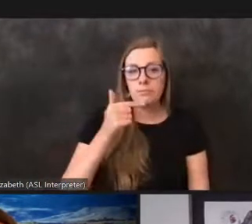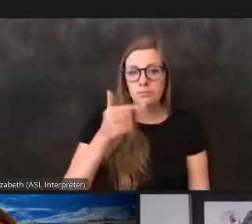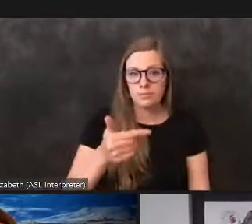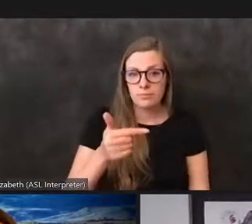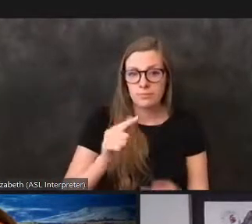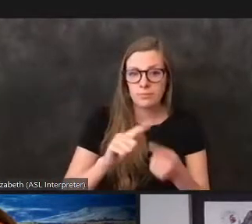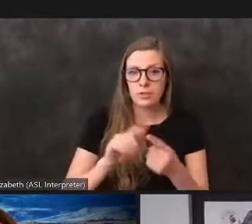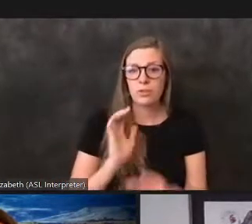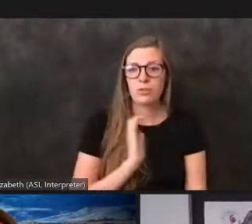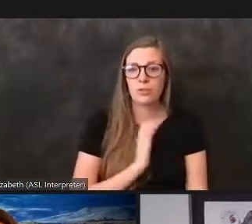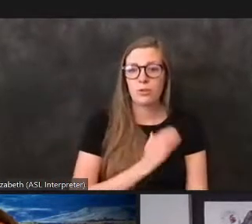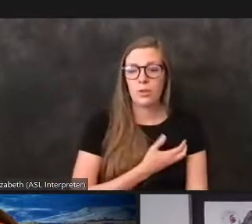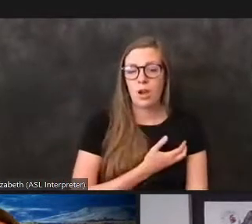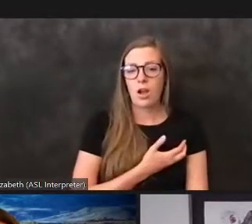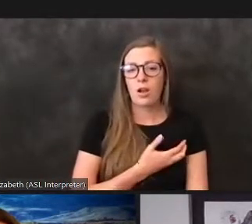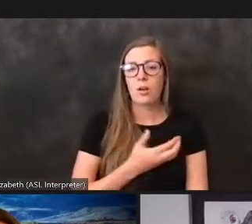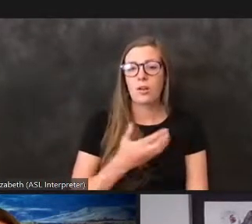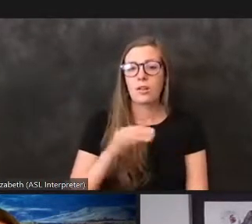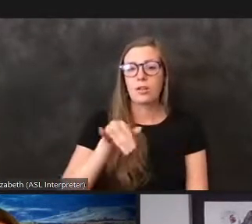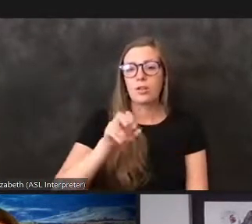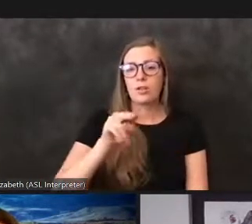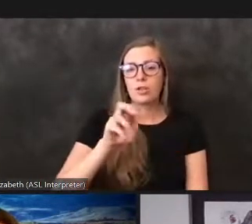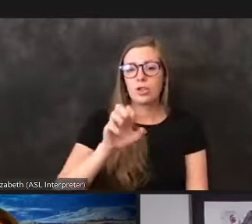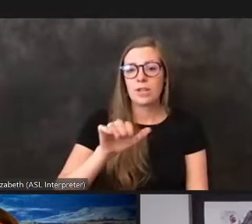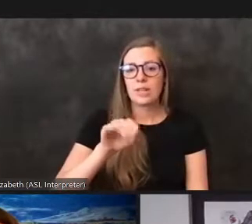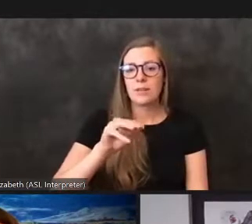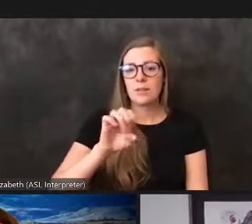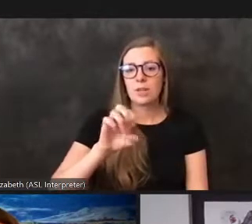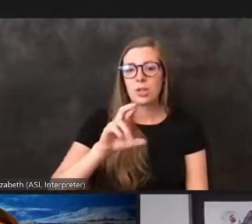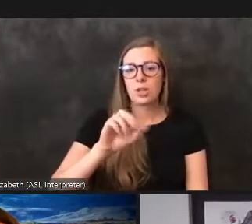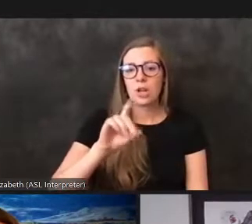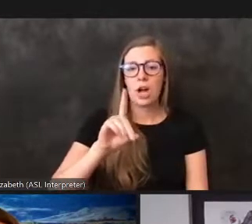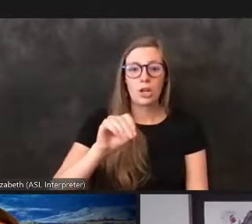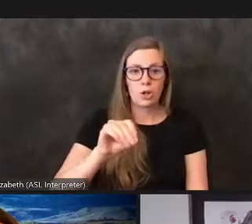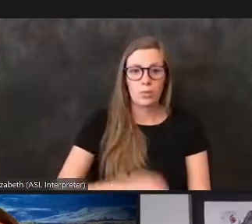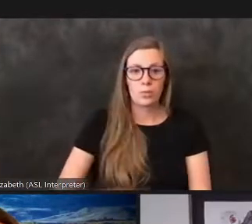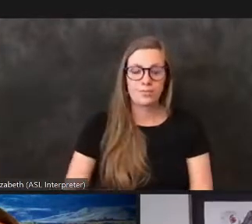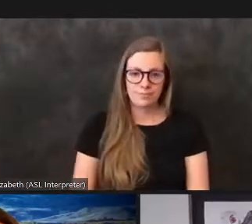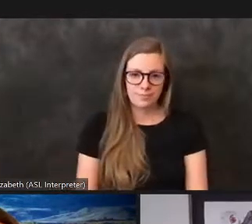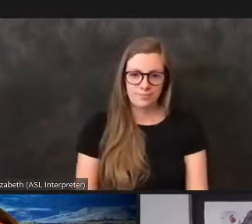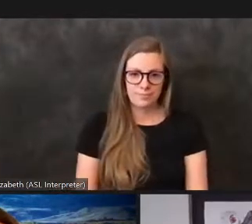Ahora me gustaría entregarla a la epidemiólogos Janni Mercado.